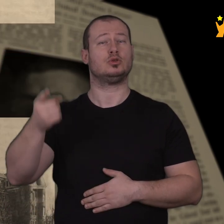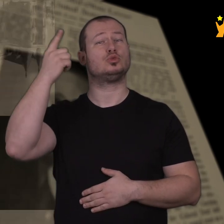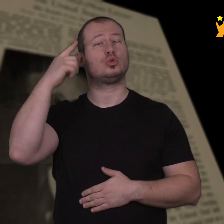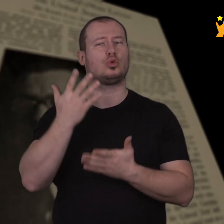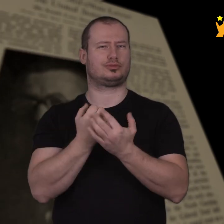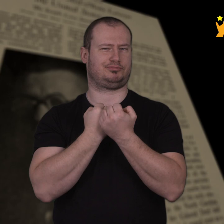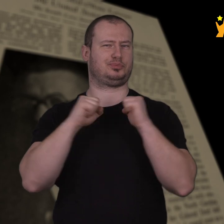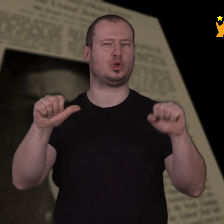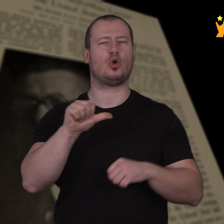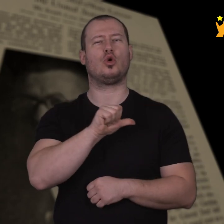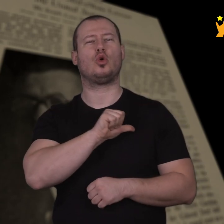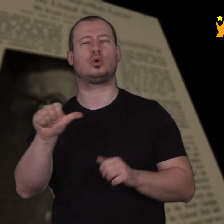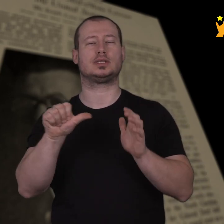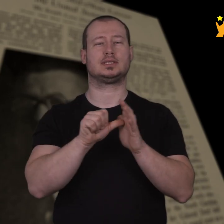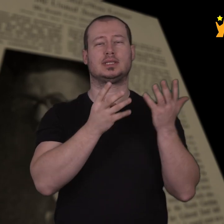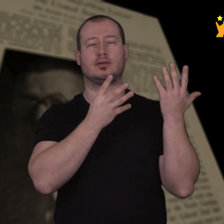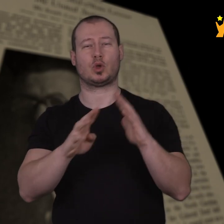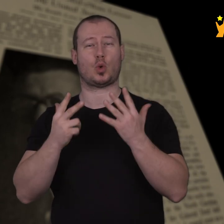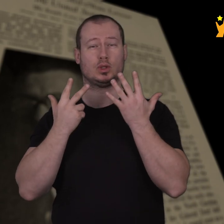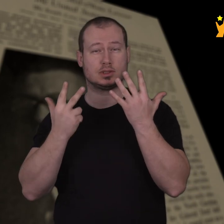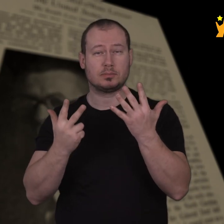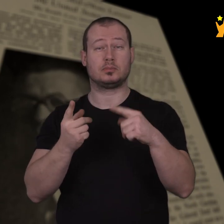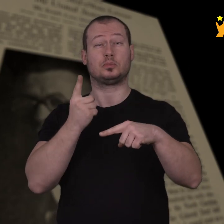Štúdium dokončil v roku 1908